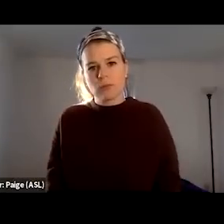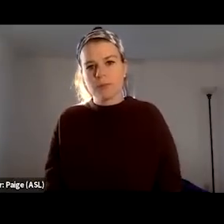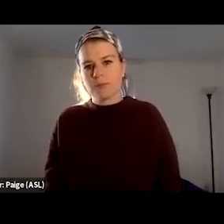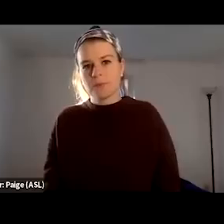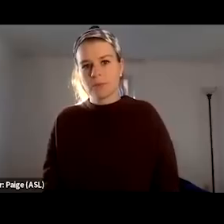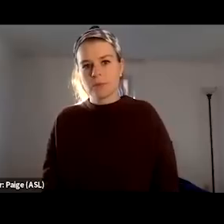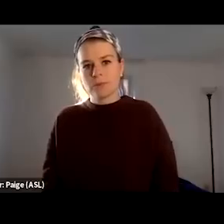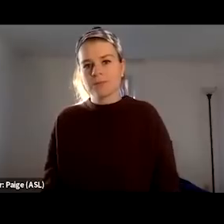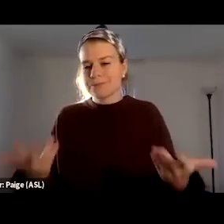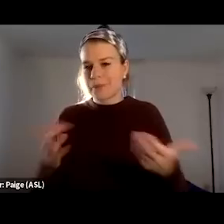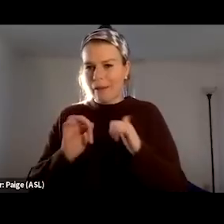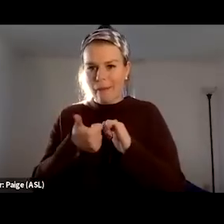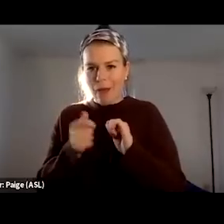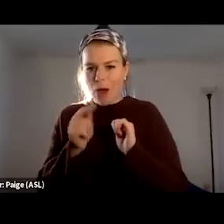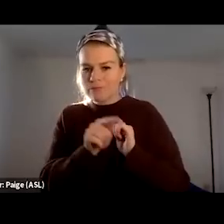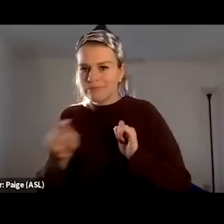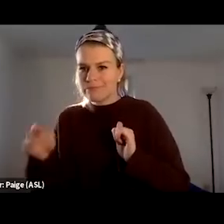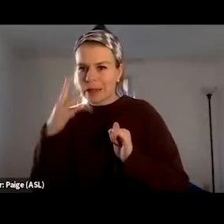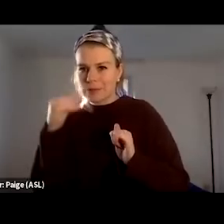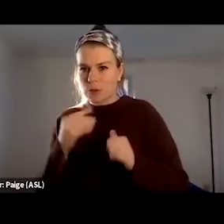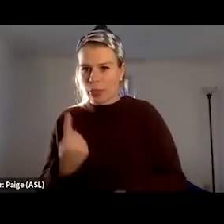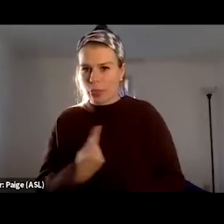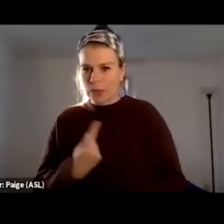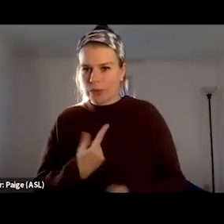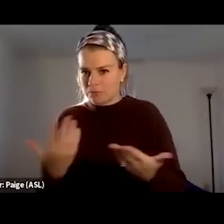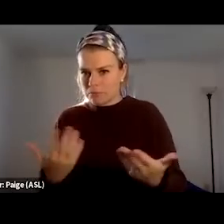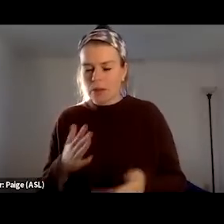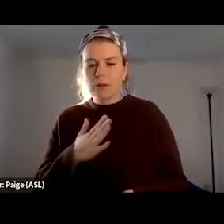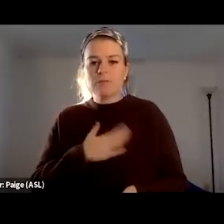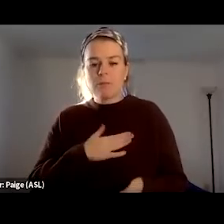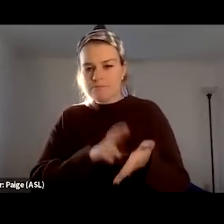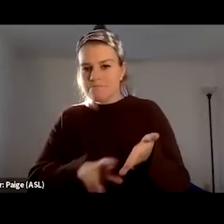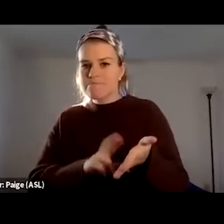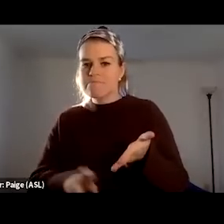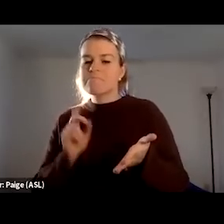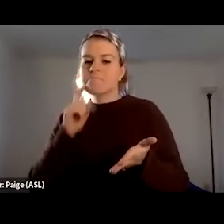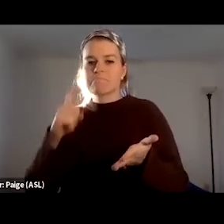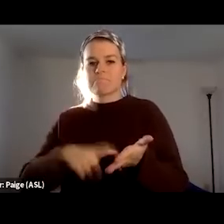Entonces, ¿cómo se experimentaba la soledad? Bueno, mis hallazgos mostraron que la soledad se experimenta de dos maneras,